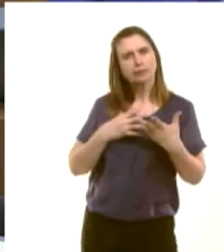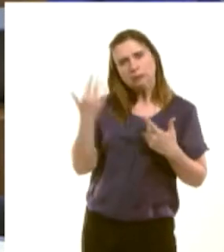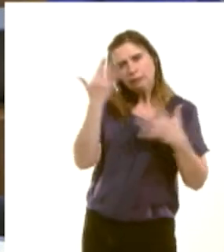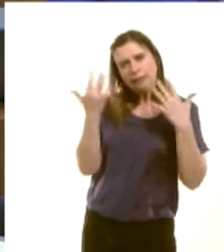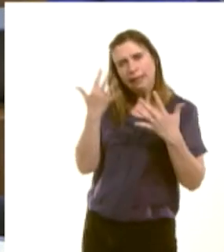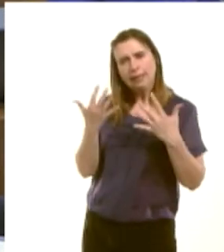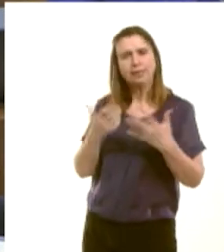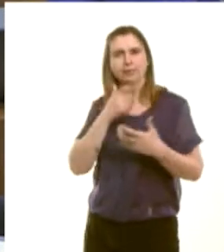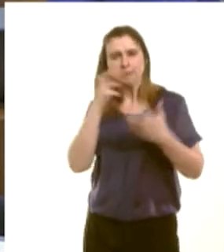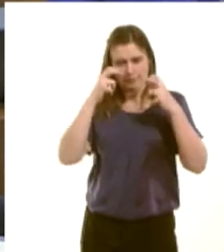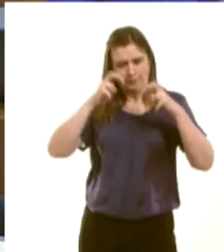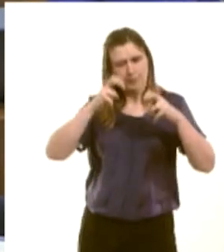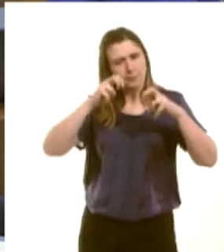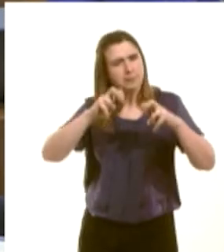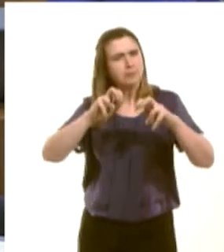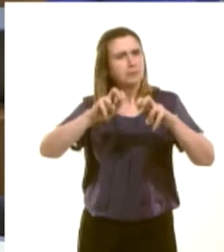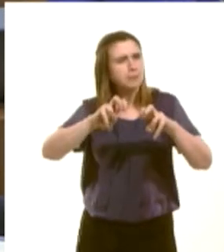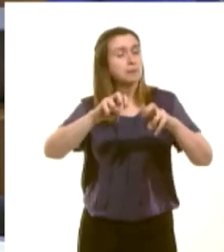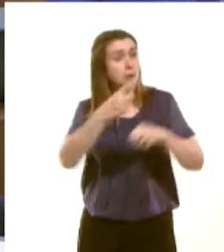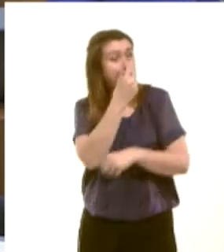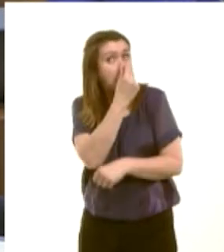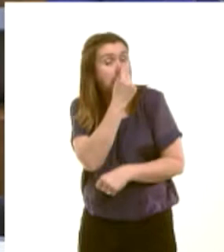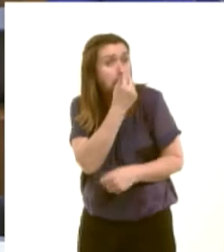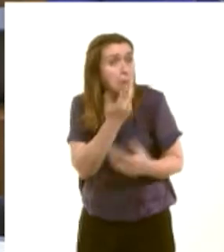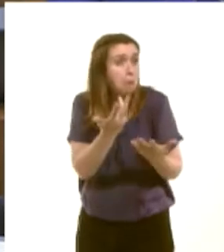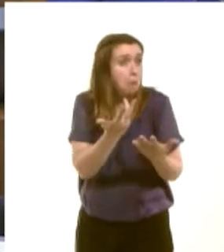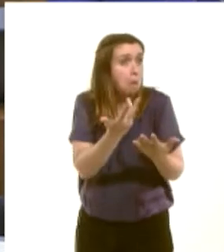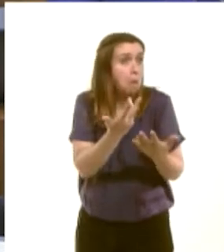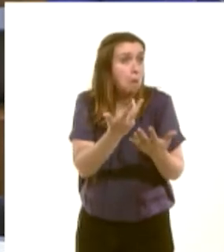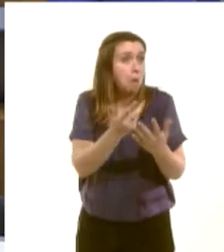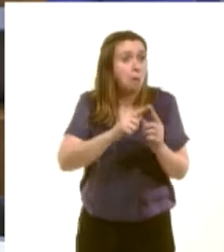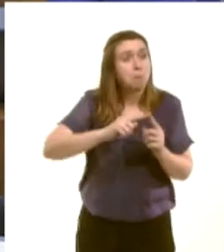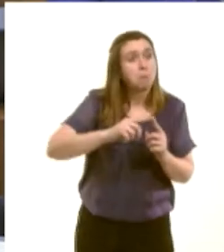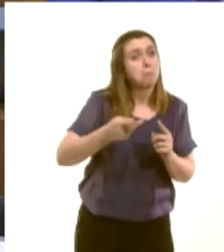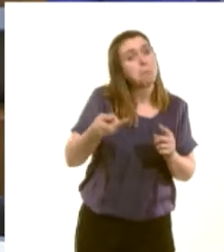nÙl yn ei le, ac wedyn, wrth gwrs, faint y bydd yn costio er mwyn dodiír trac yn Ùl.